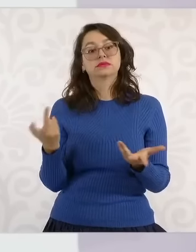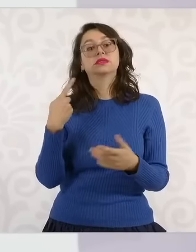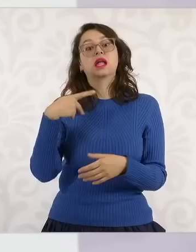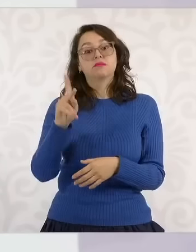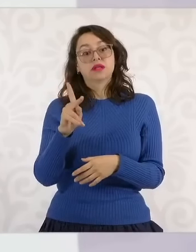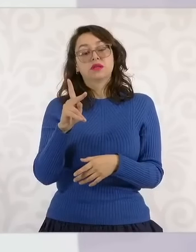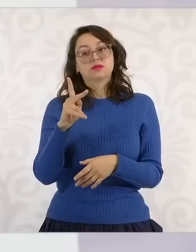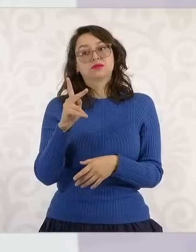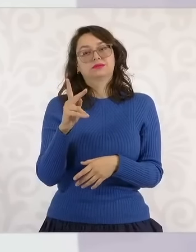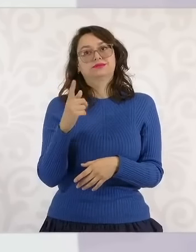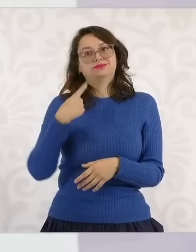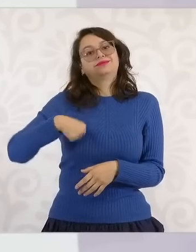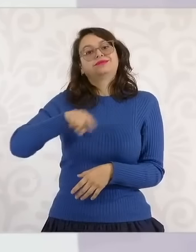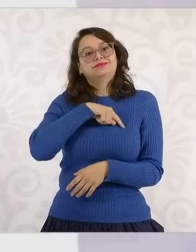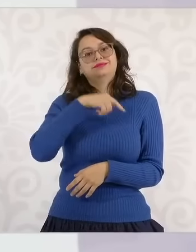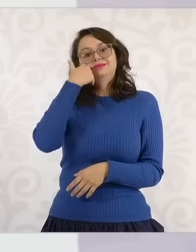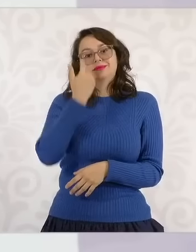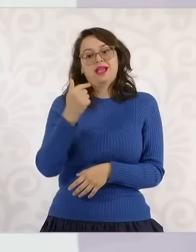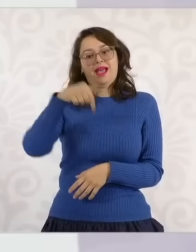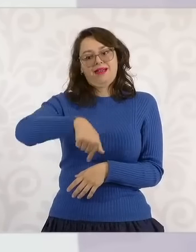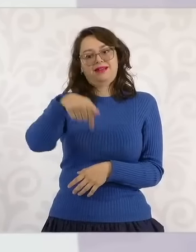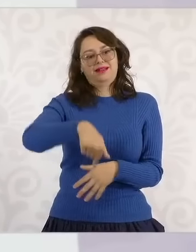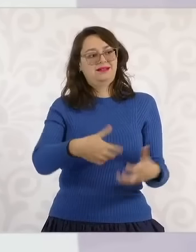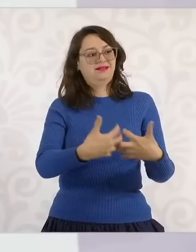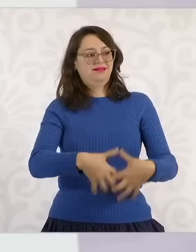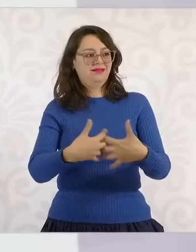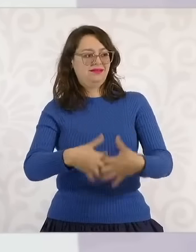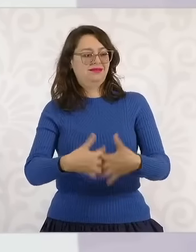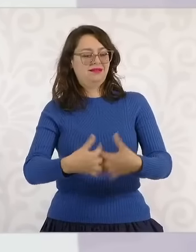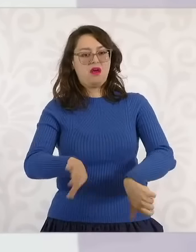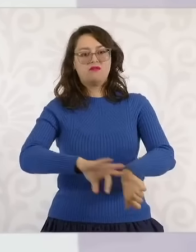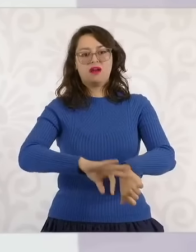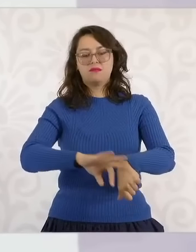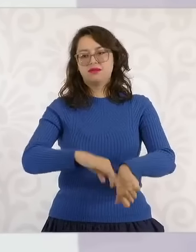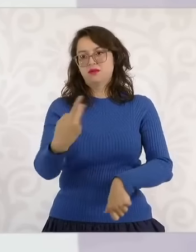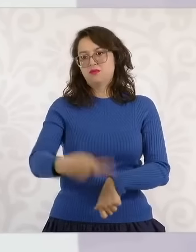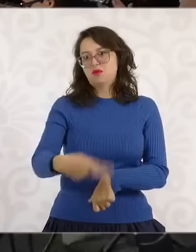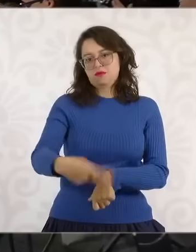medicamentos en México, que es parte de otras acciones que estamos haciendo. Con esos países